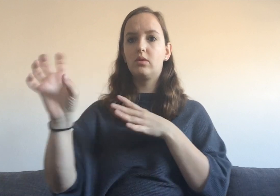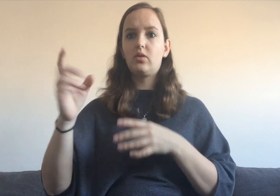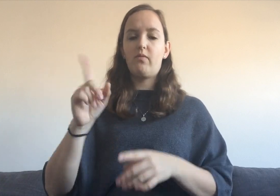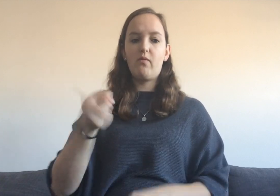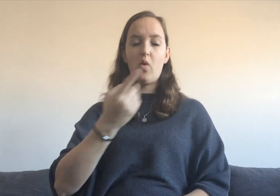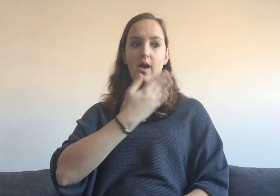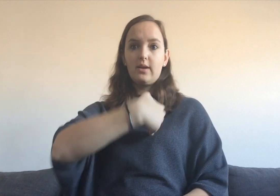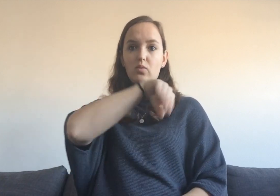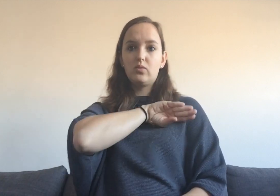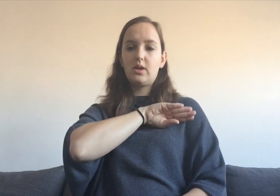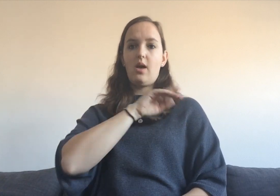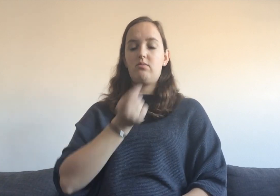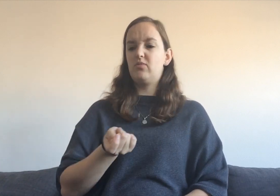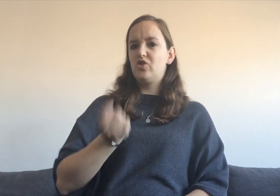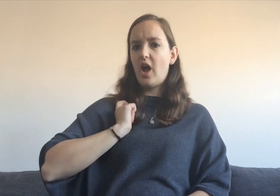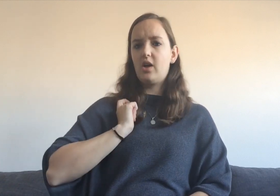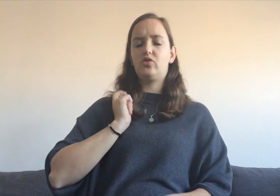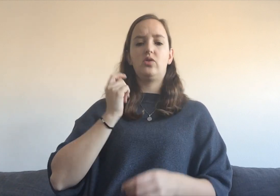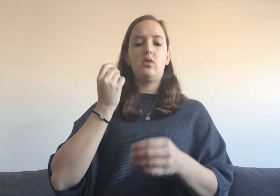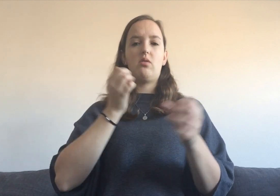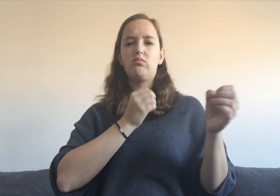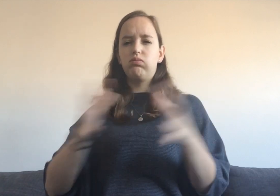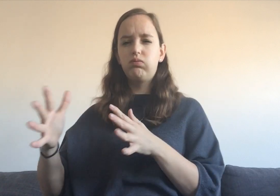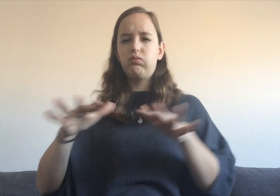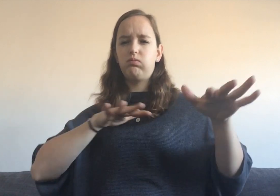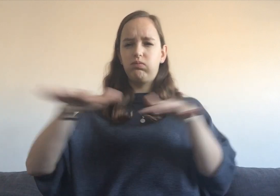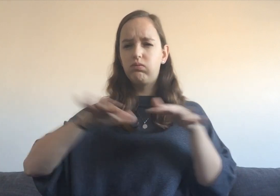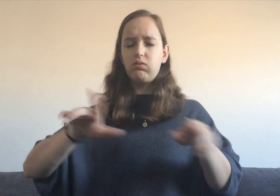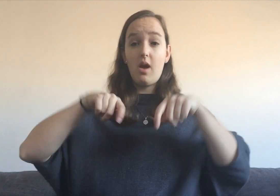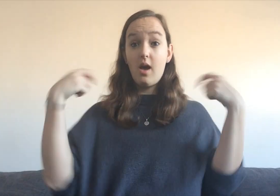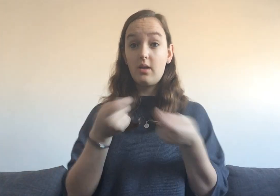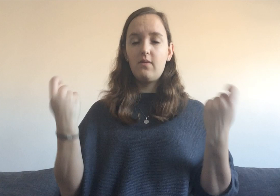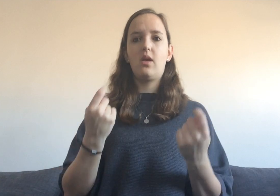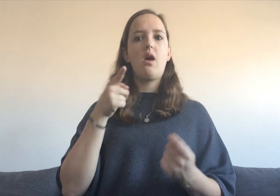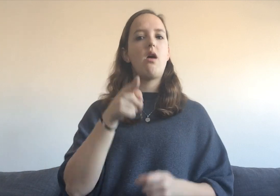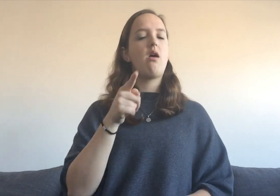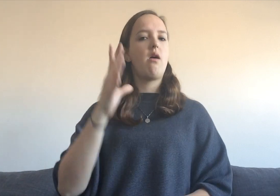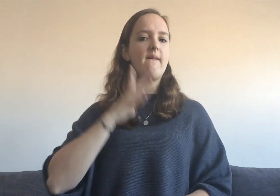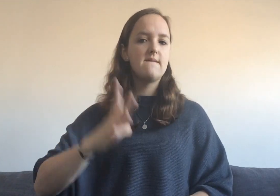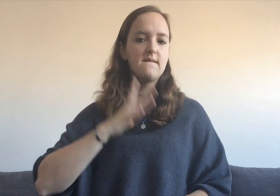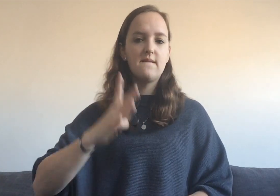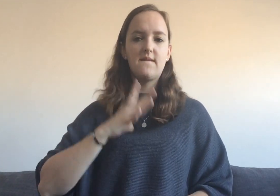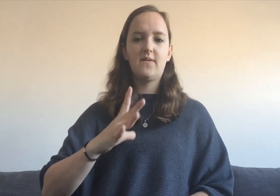comme avoir des responsabilités, partager les charges, organiser des activités, c'était très enrichissant